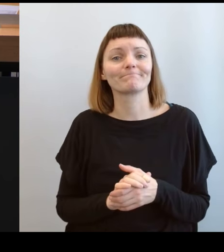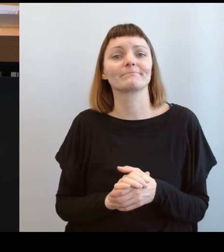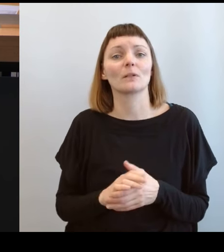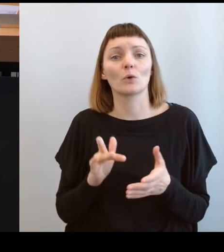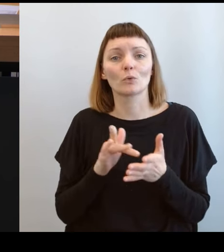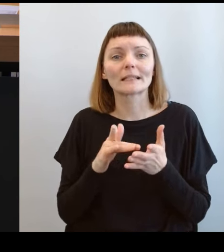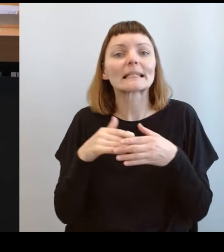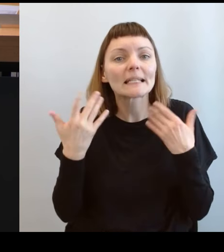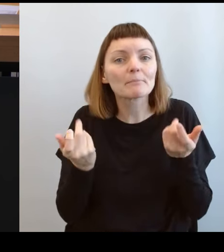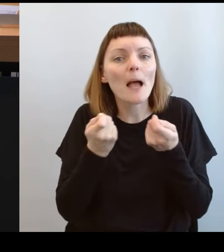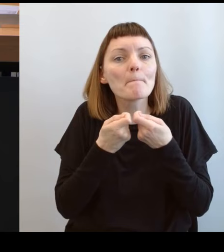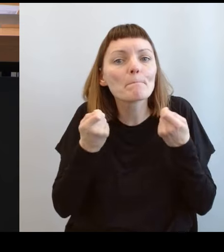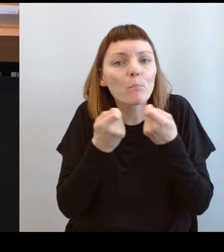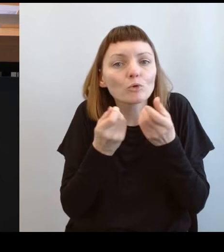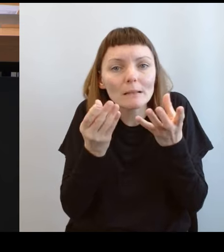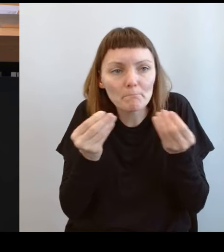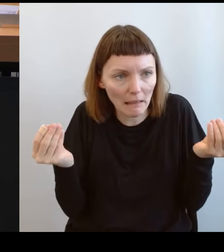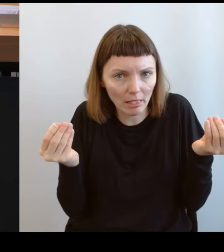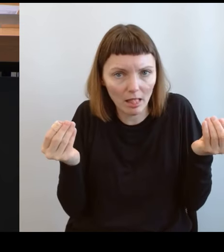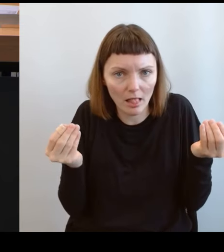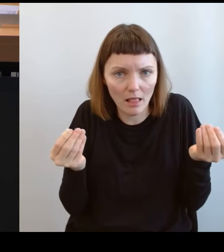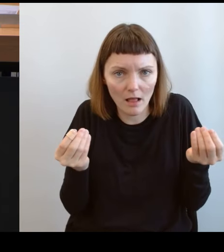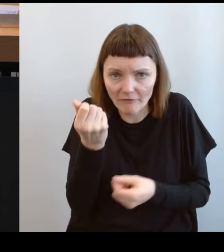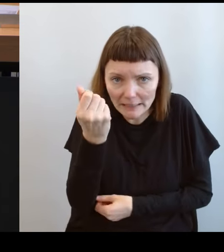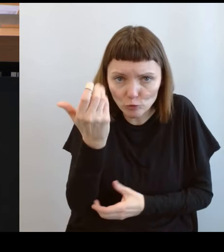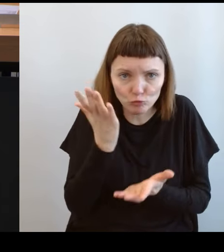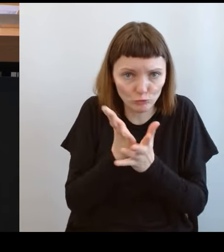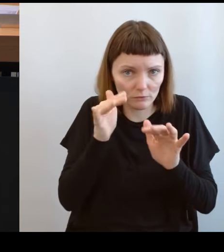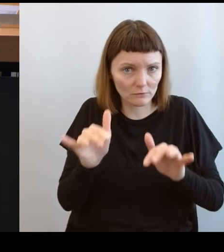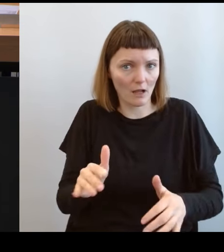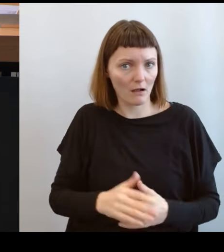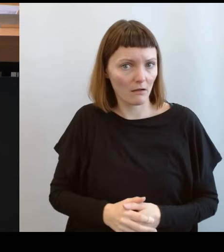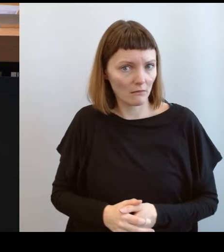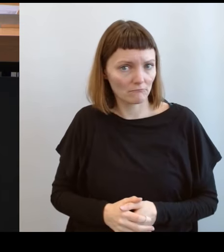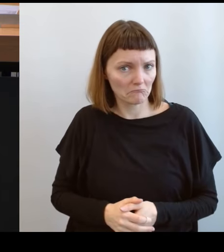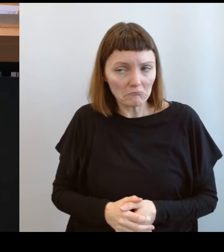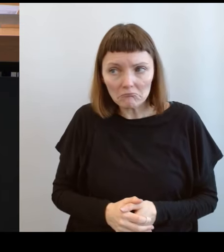aus dem aus dem Programm Junges Wohnen. Und wenn der Senat jetzt nicht schnell handelt und die